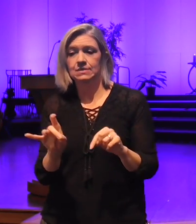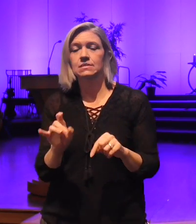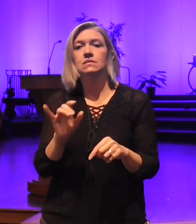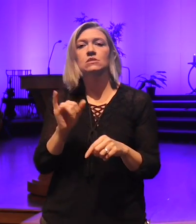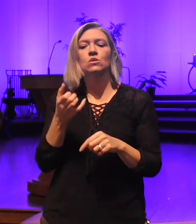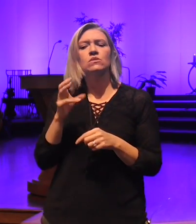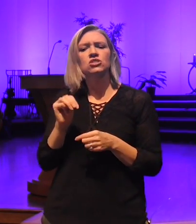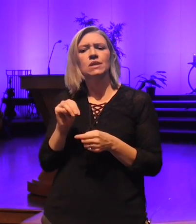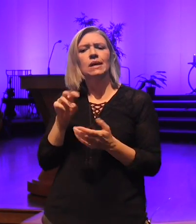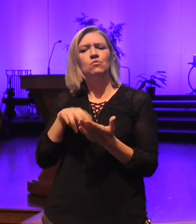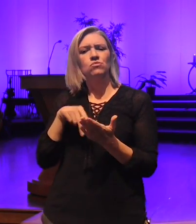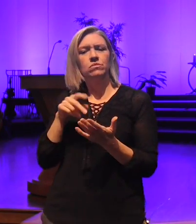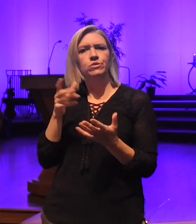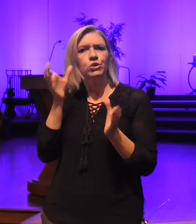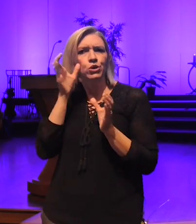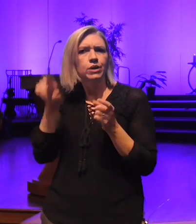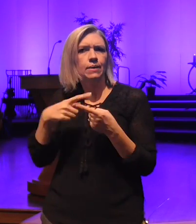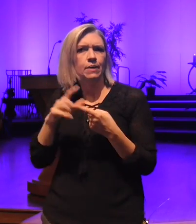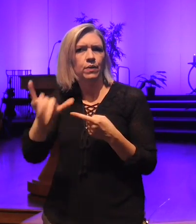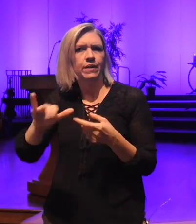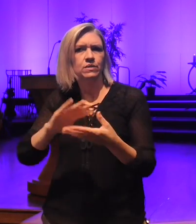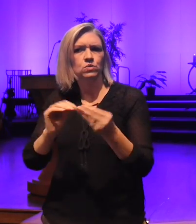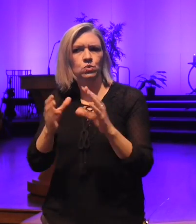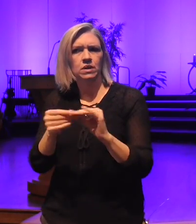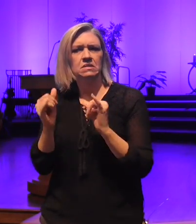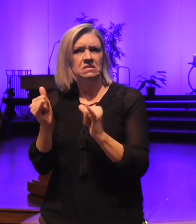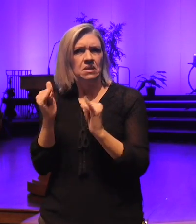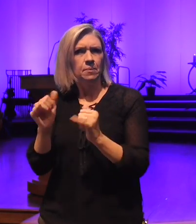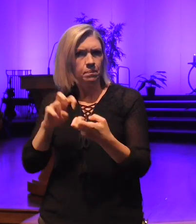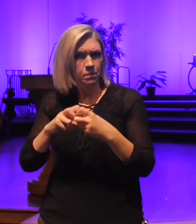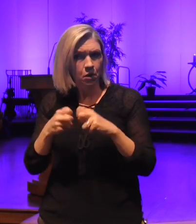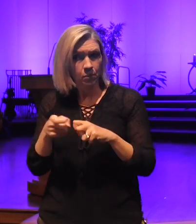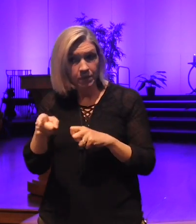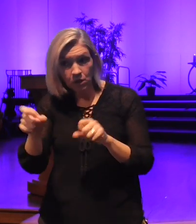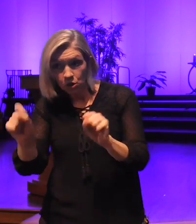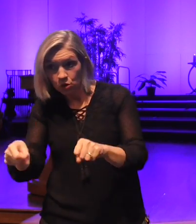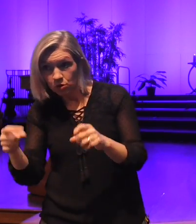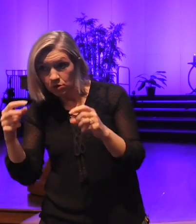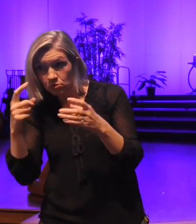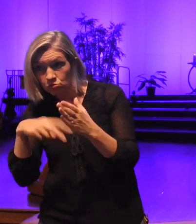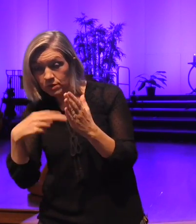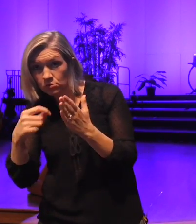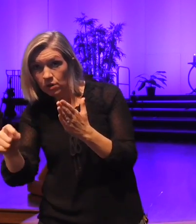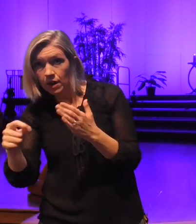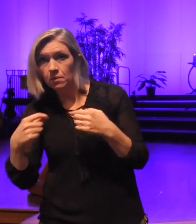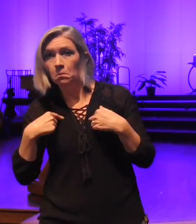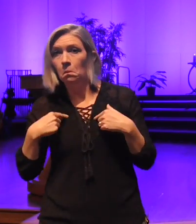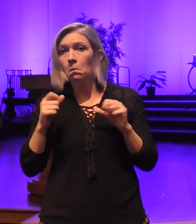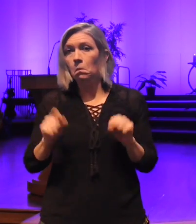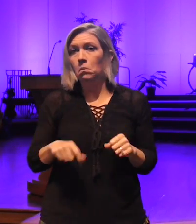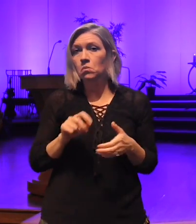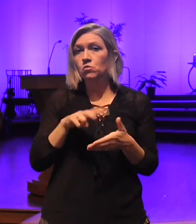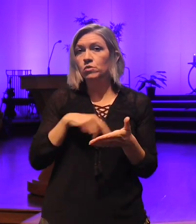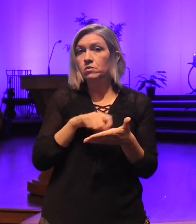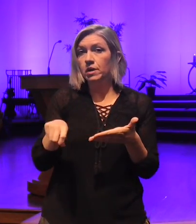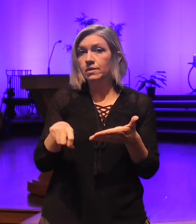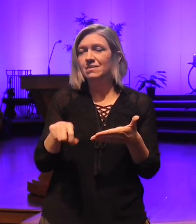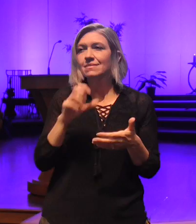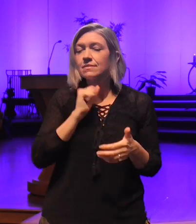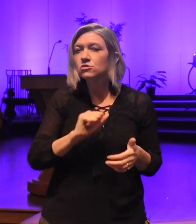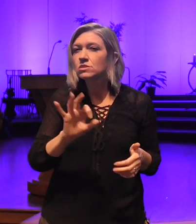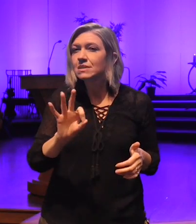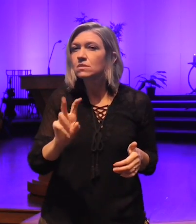, él tenía el mismo problema que yo y pensé que si él podía hacerlo, yo podría y así lo hizo a esa edad de 91 años,